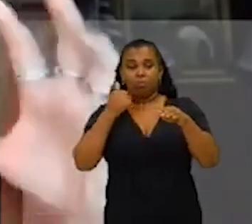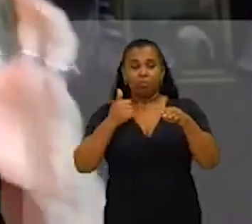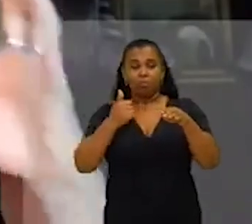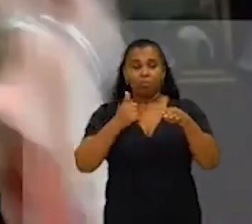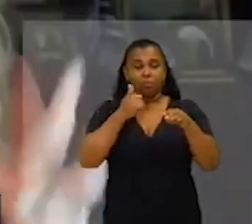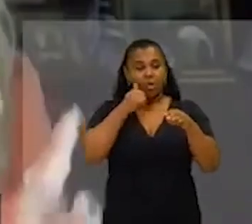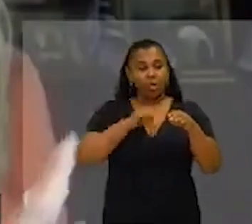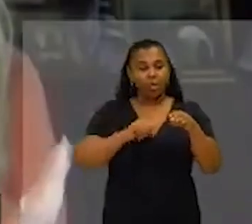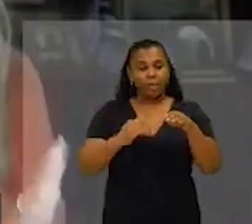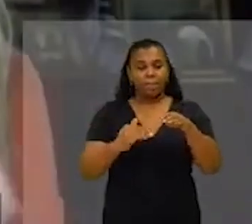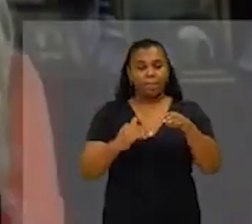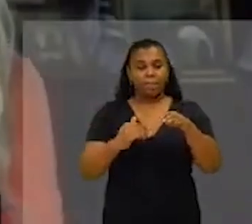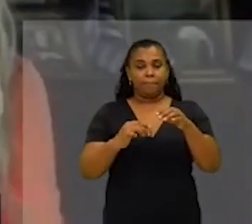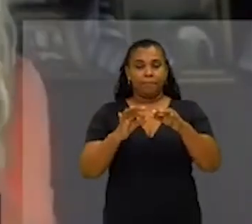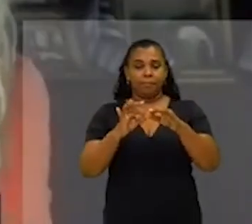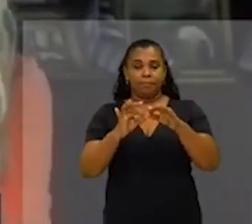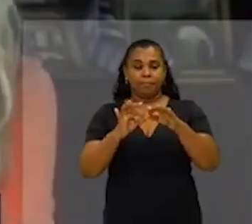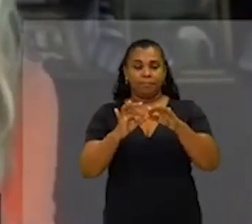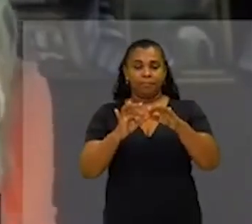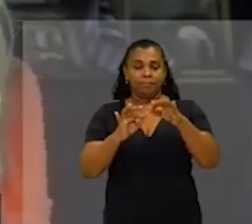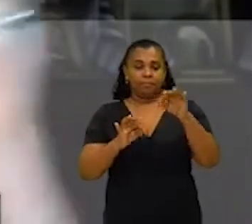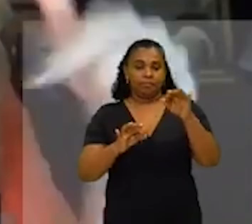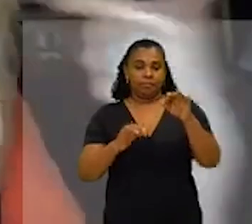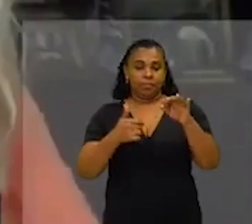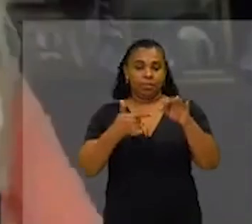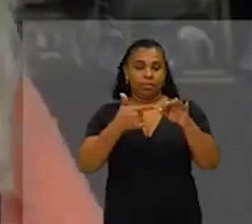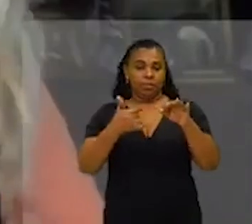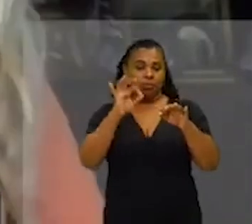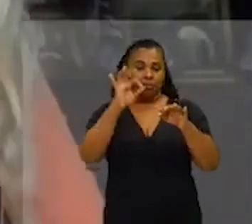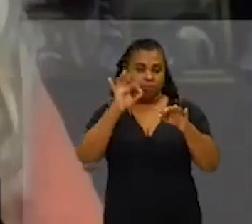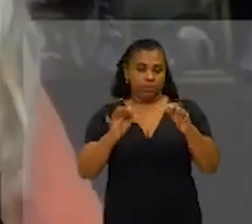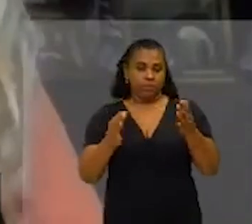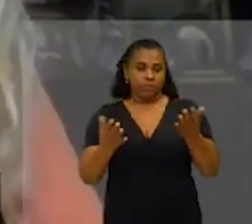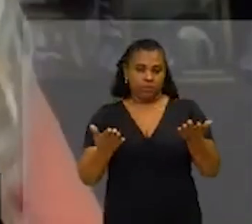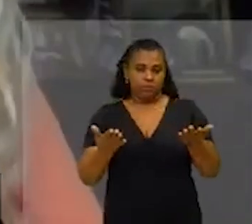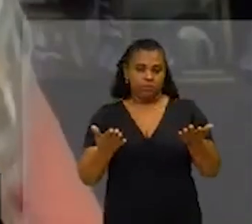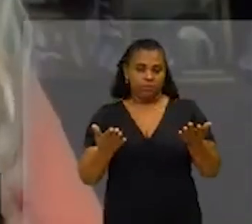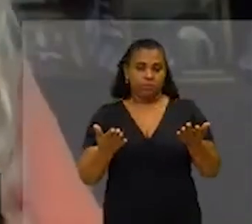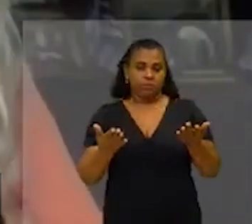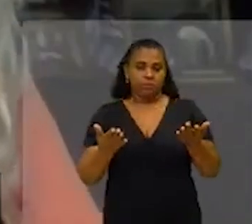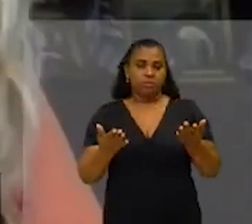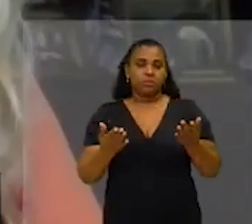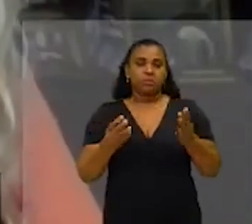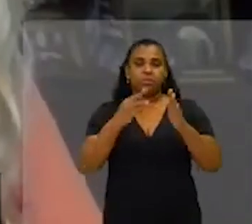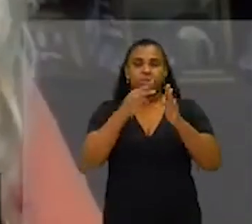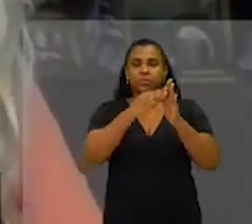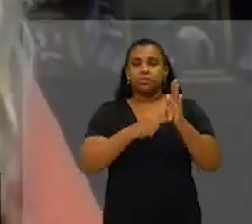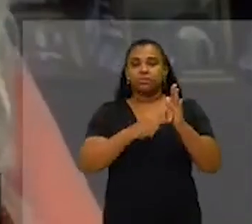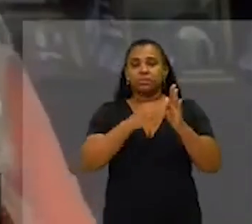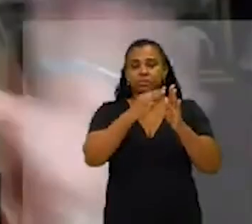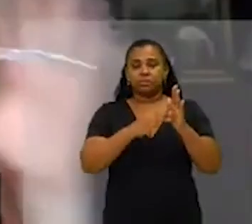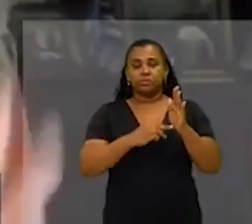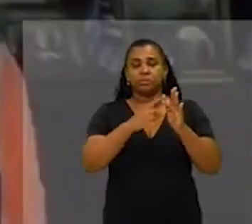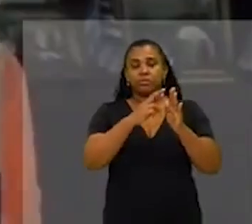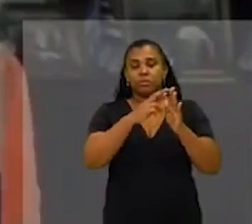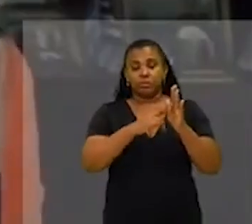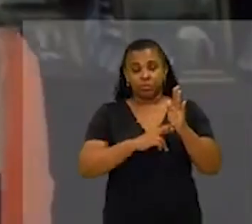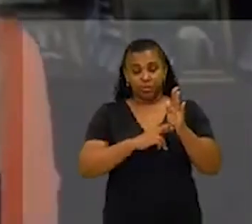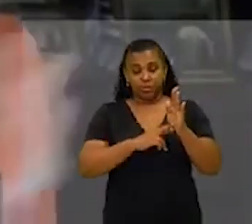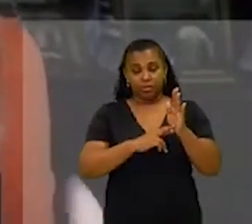entendendo que é essa Norma da Contagem em dobro Pode sim vir a ser implementada outra questão